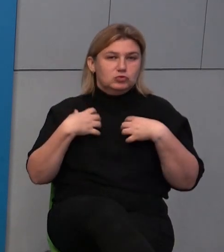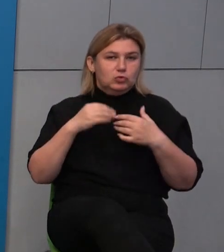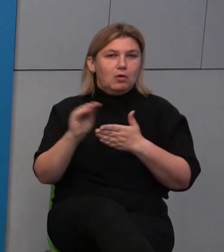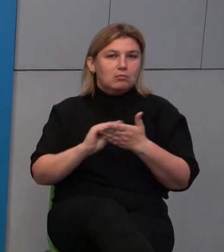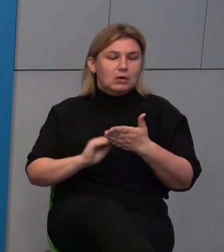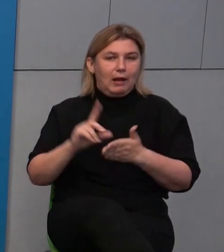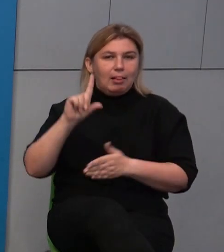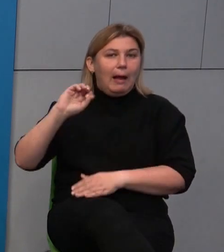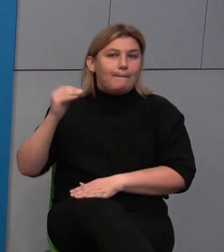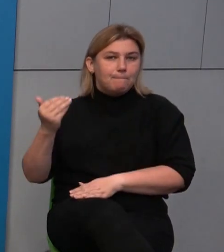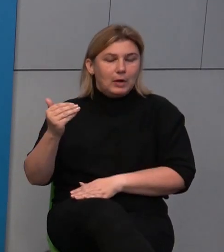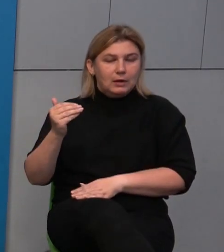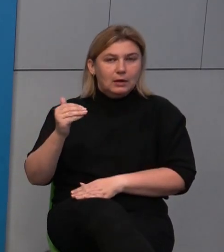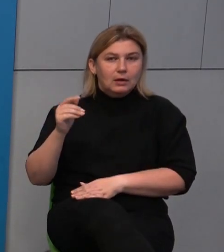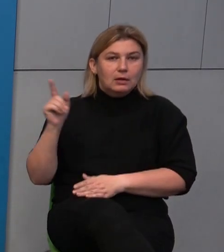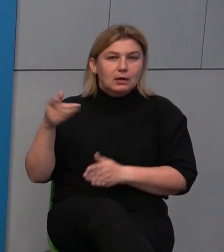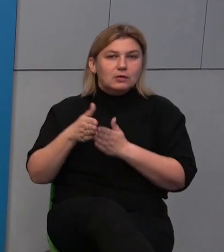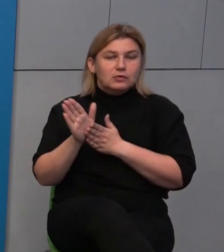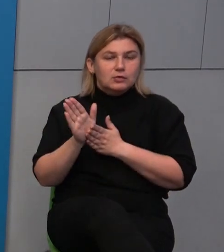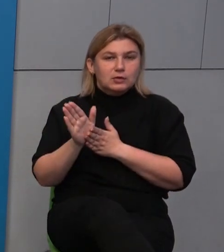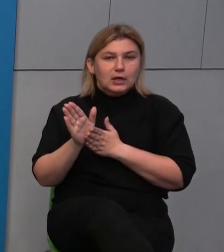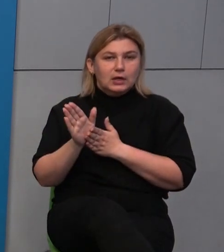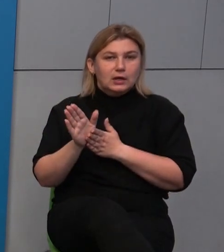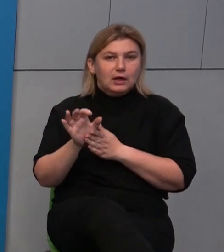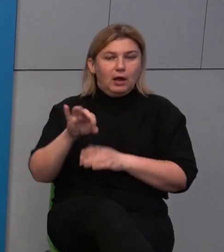Ja może zacząłbym od tego wątku kulinarnego,